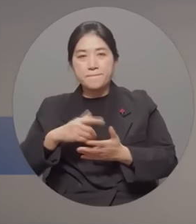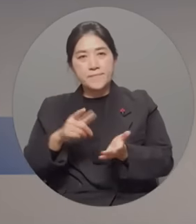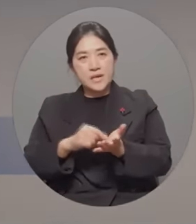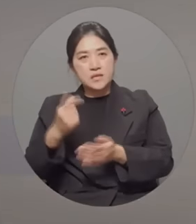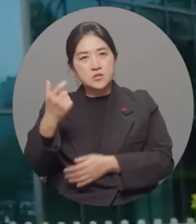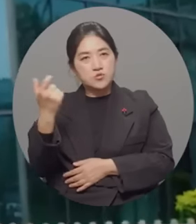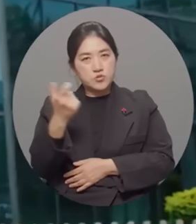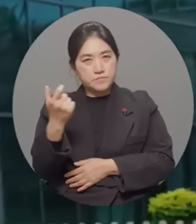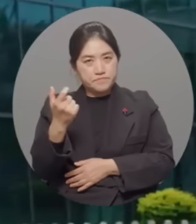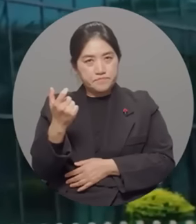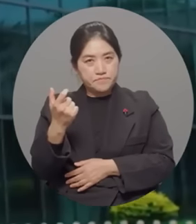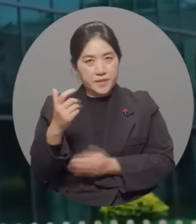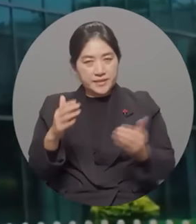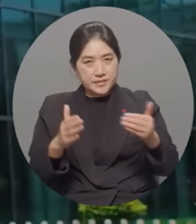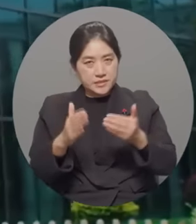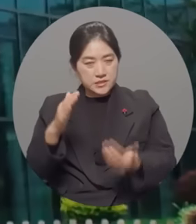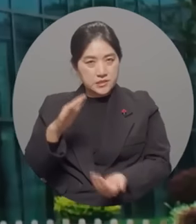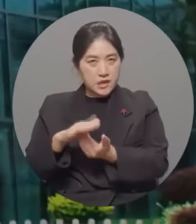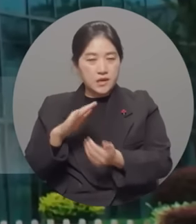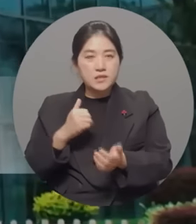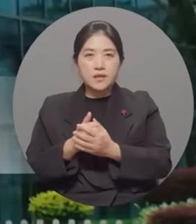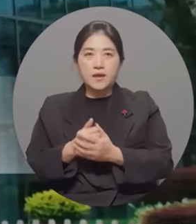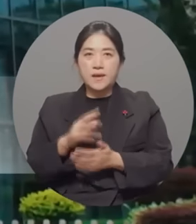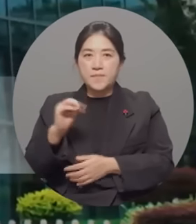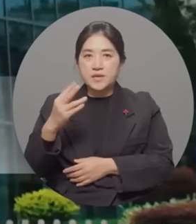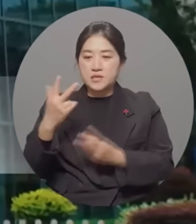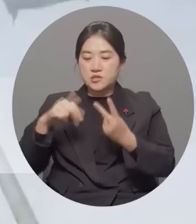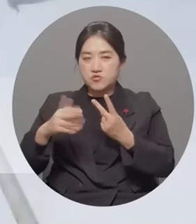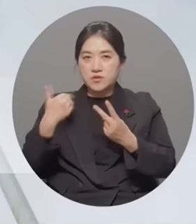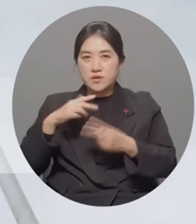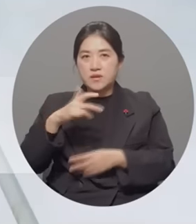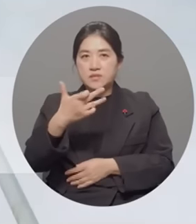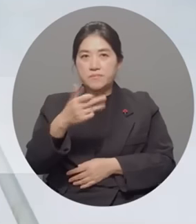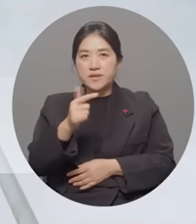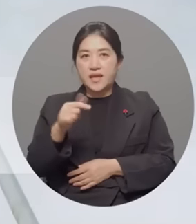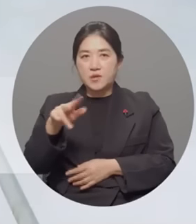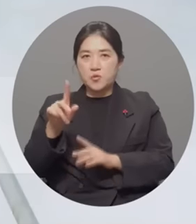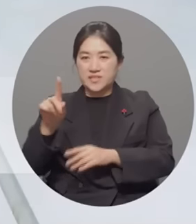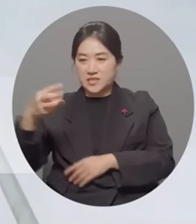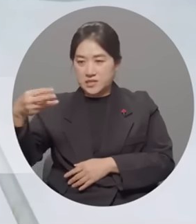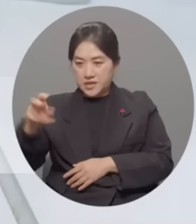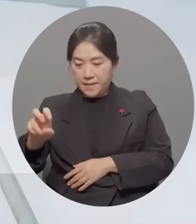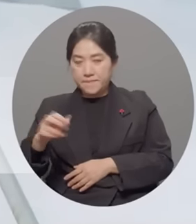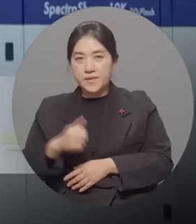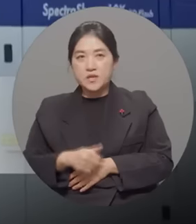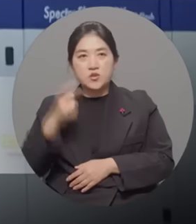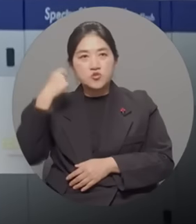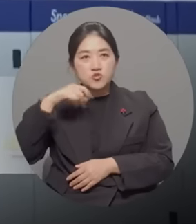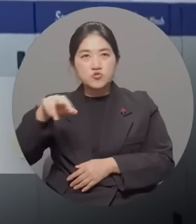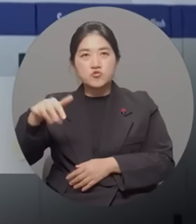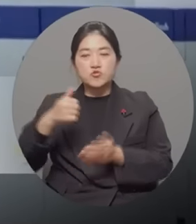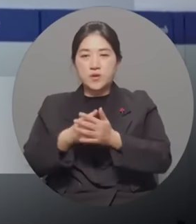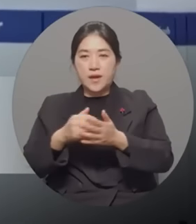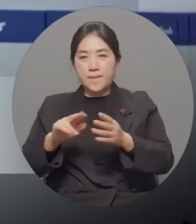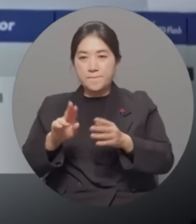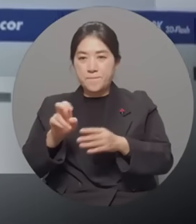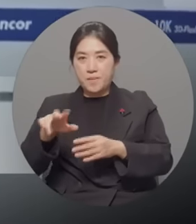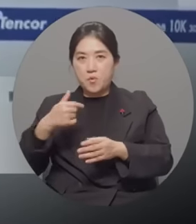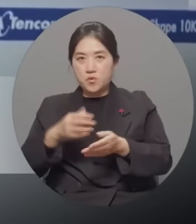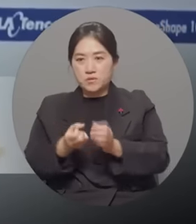마진까지 포함하면 한 60까지. (기자) MBC는 2주 전 18나노 디램공정 자료에 중국 창신 메모리 유출 의혹에 대해